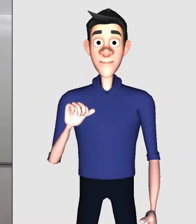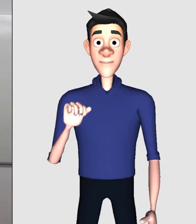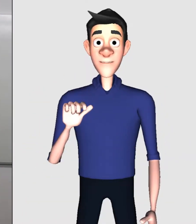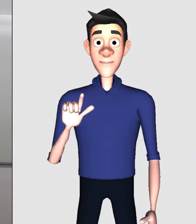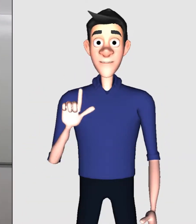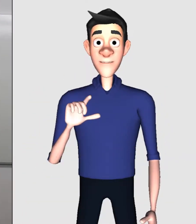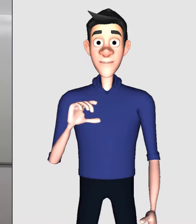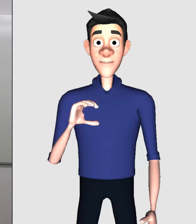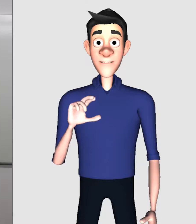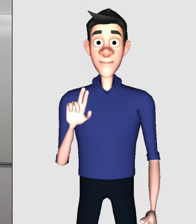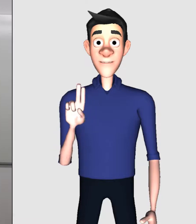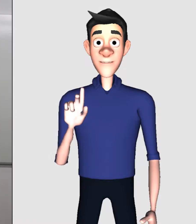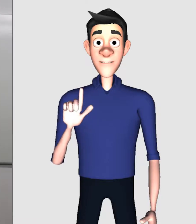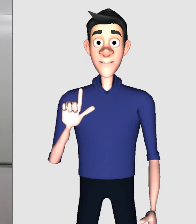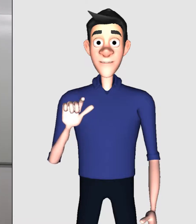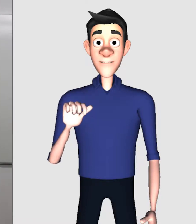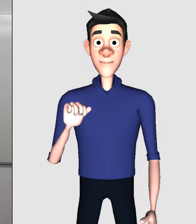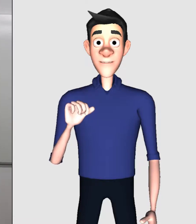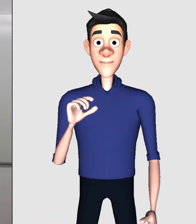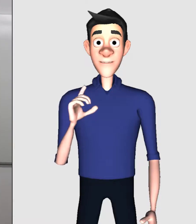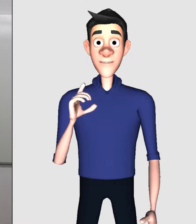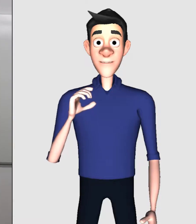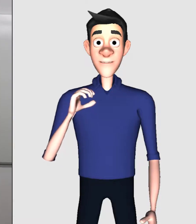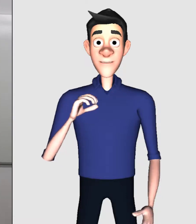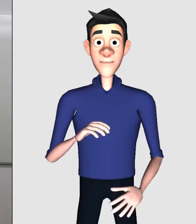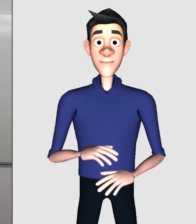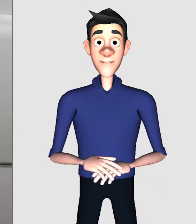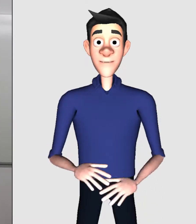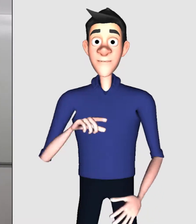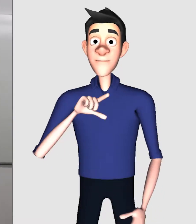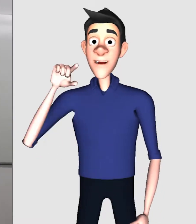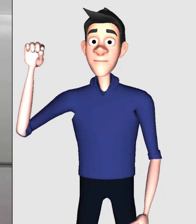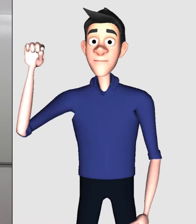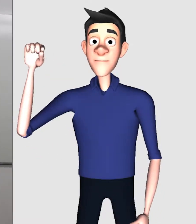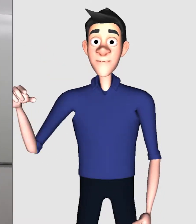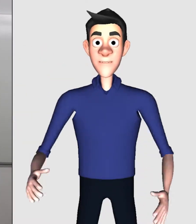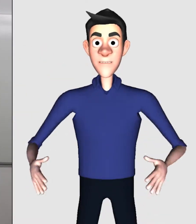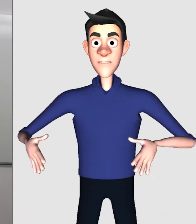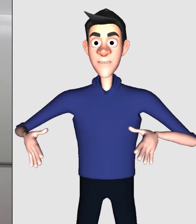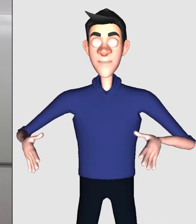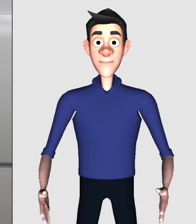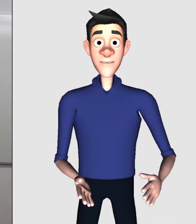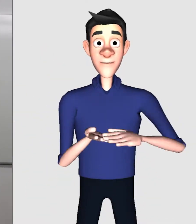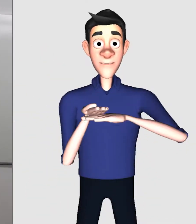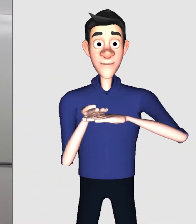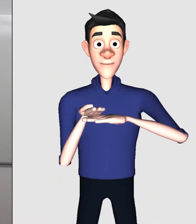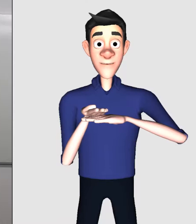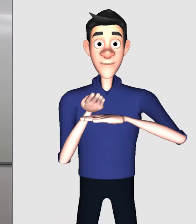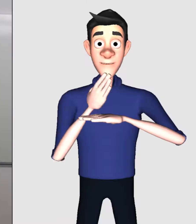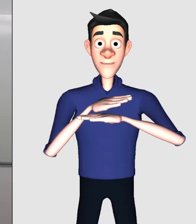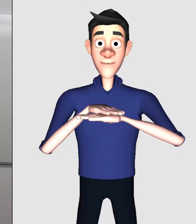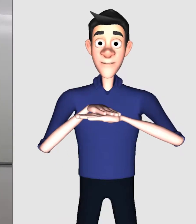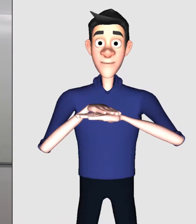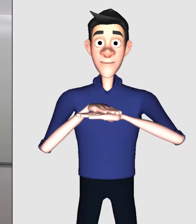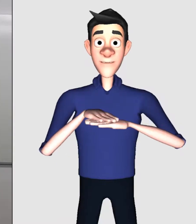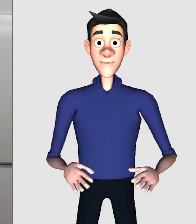Vamos considerar negativo porque ele vai estar para baixo o valor em módulo da informação é esse aqui